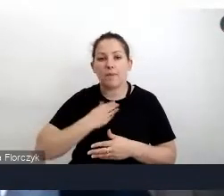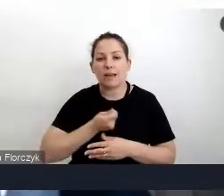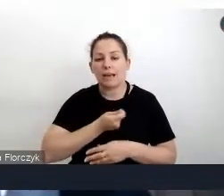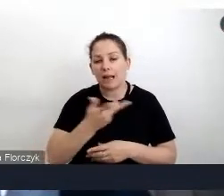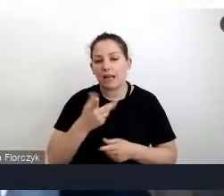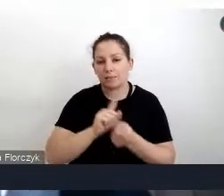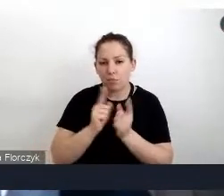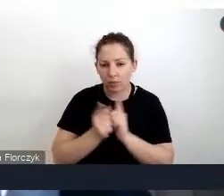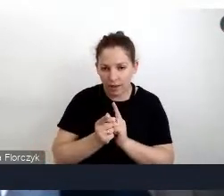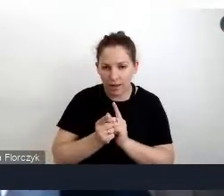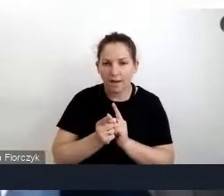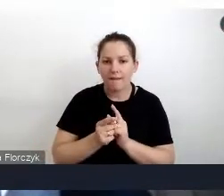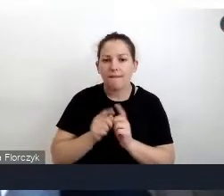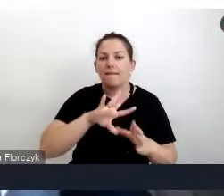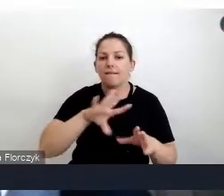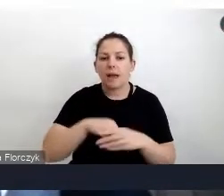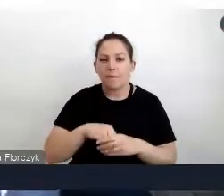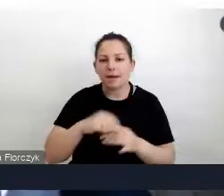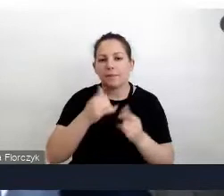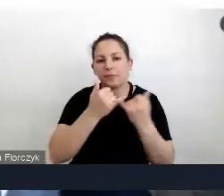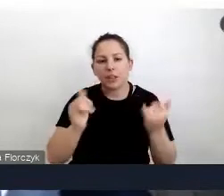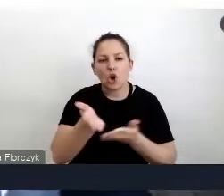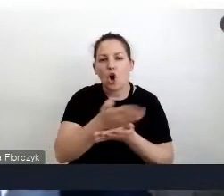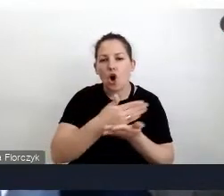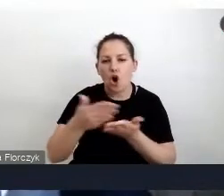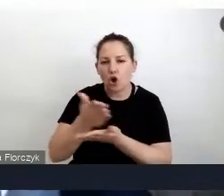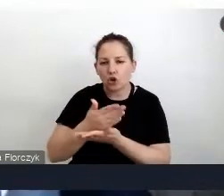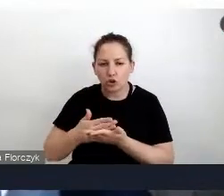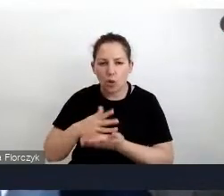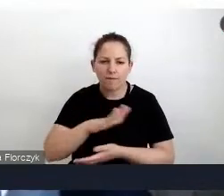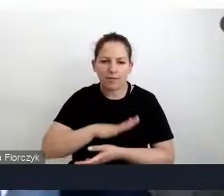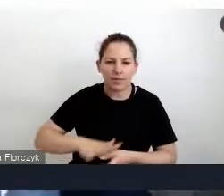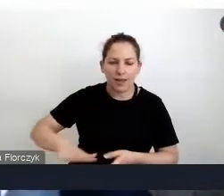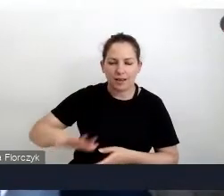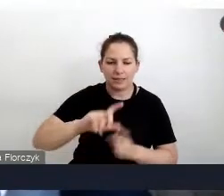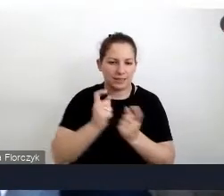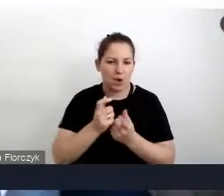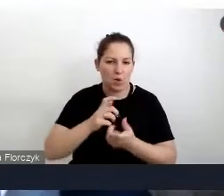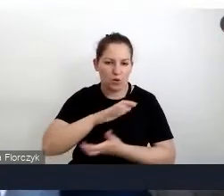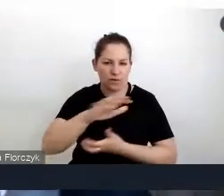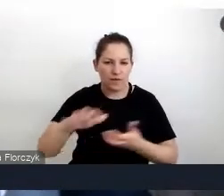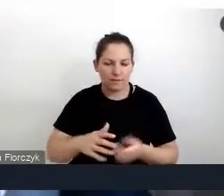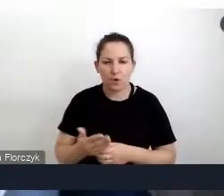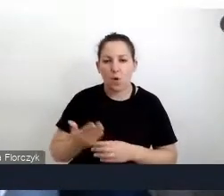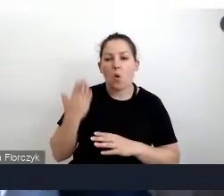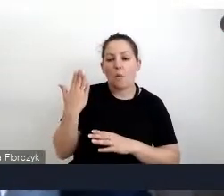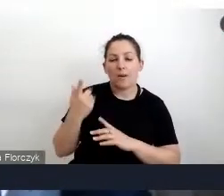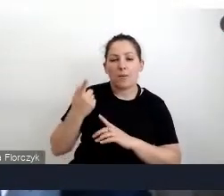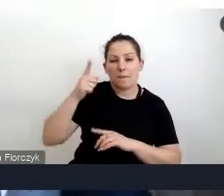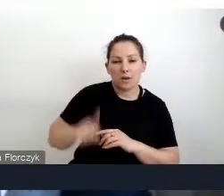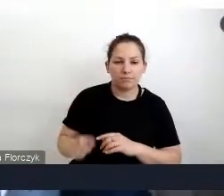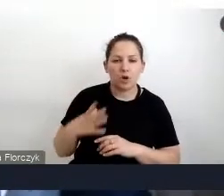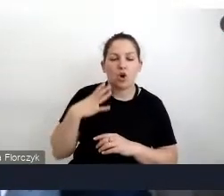w ramach innych oddziałów na terenie całego świata. W ubiegłym miesiącu gościliśmy w Płocku